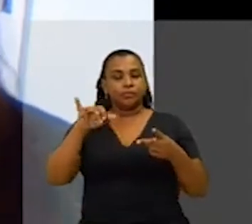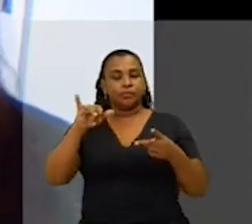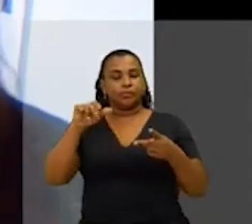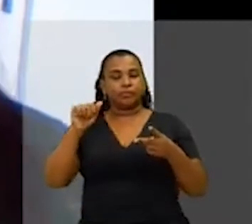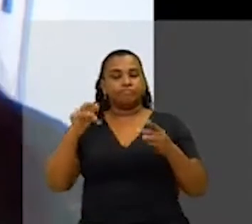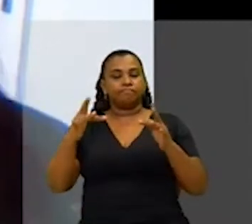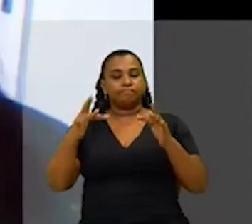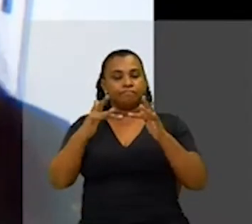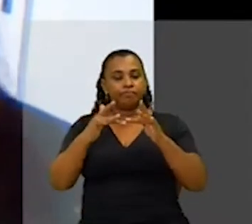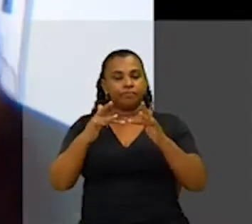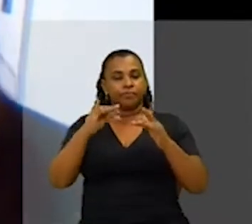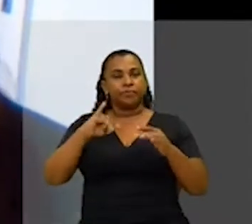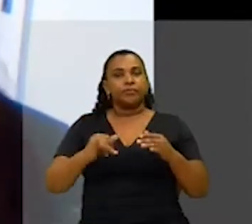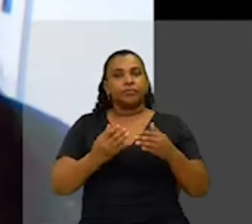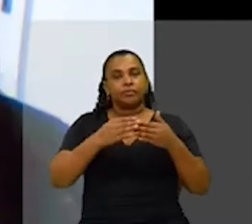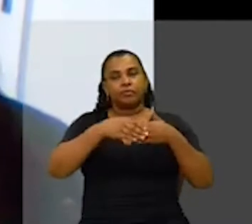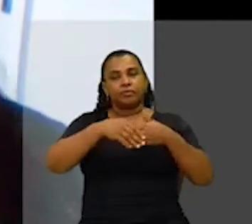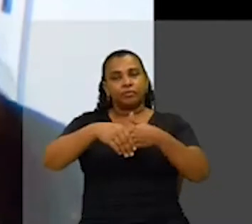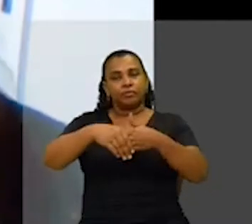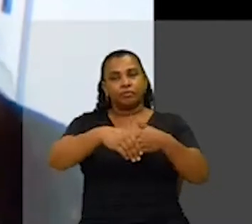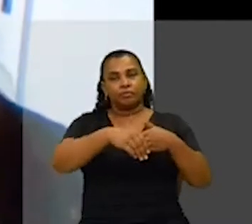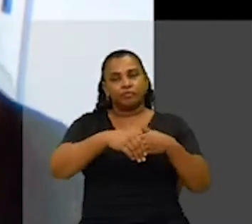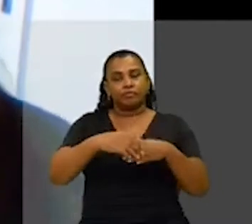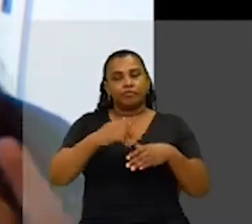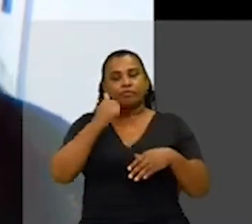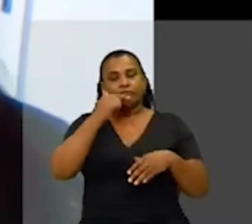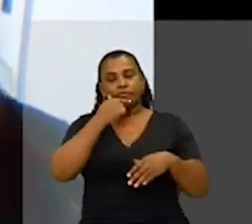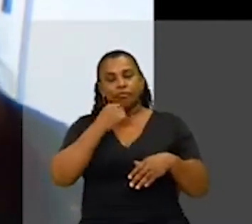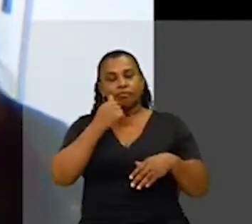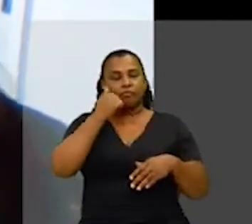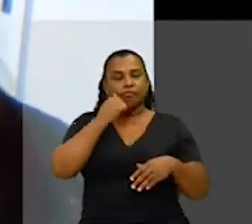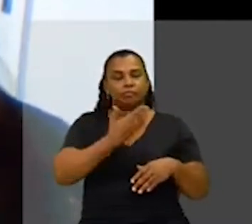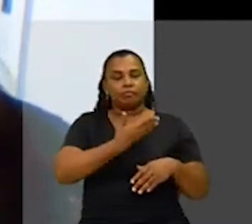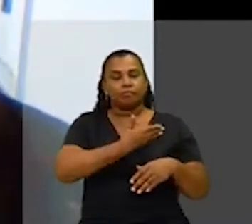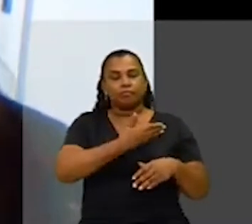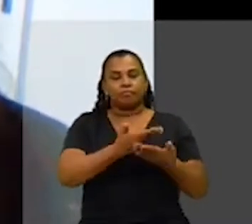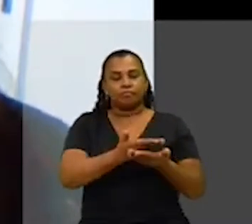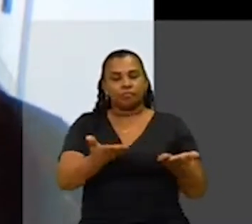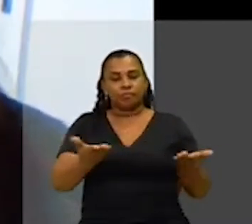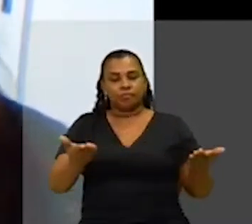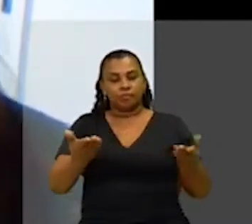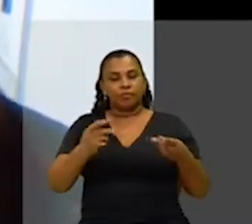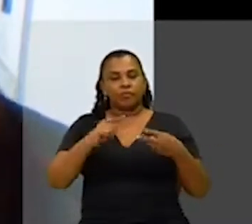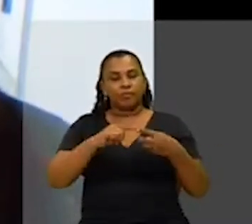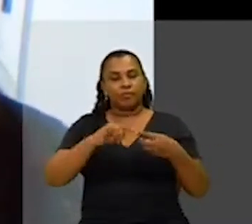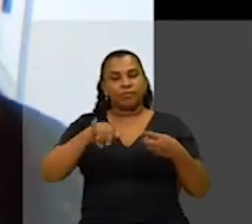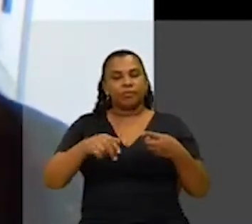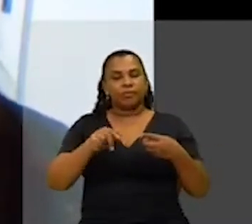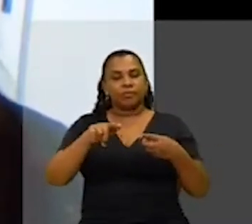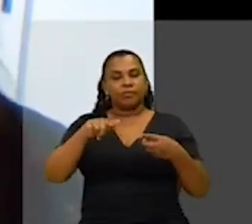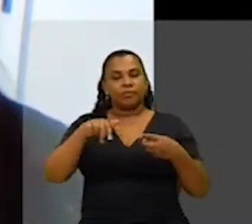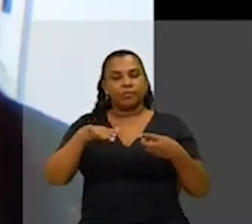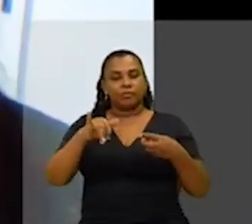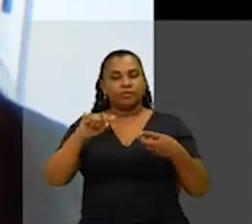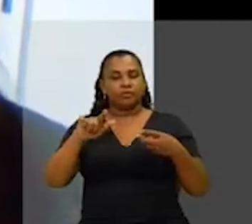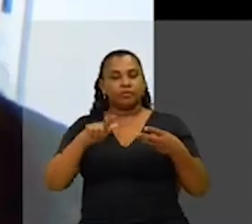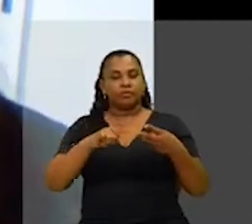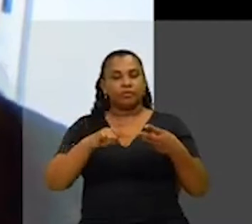para cumprimentar também as minhas colegas e uma colega de mesa Jaqueline na laranja Gene Marcelo